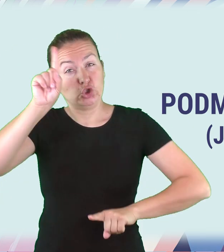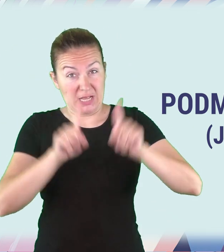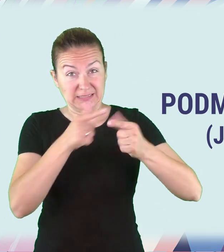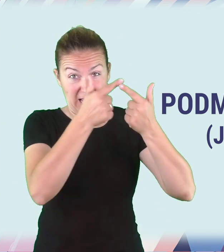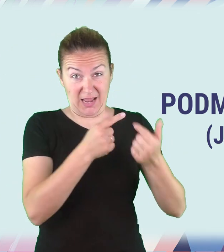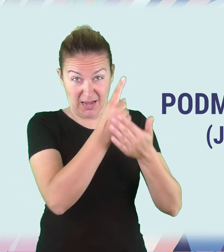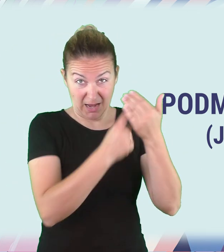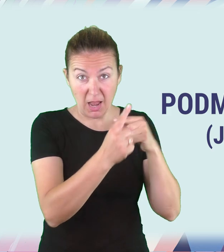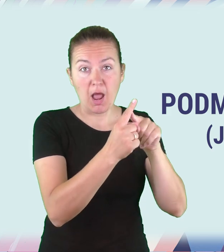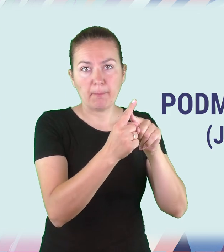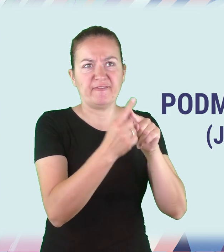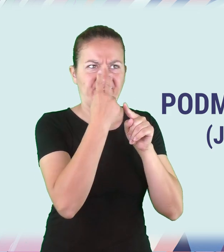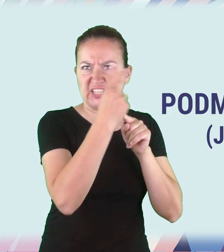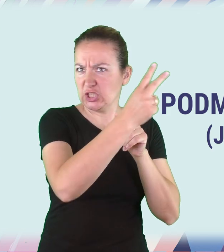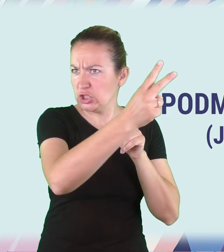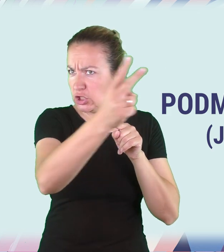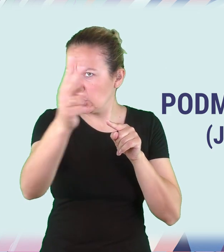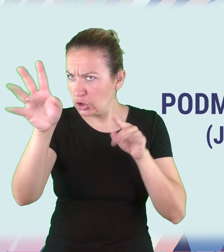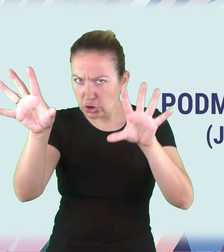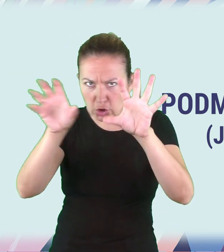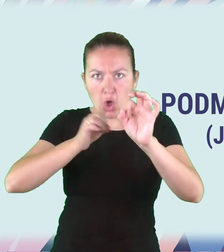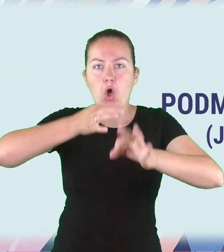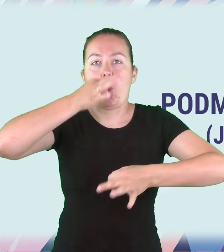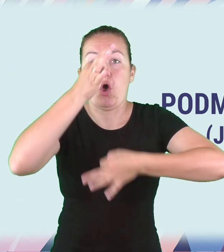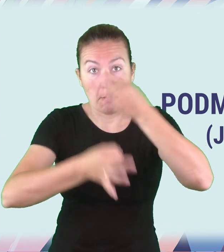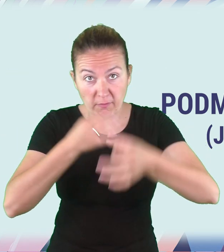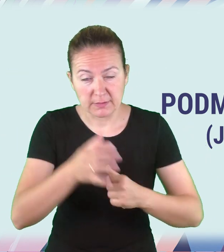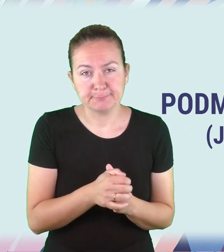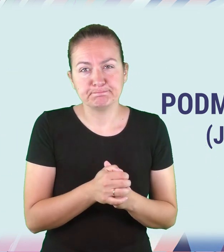Czasami podmiot liryczny mówi o tym, co widzi.